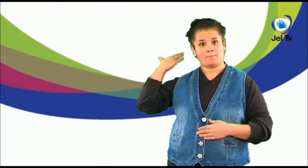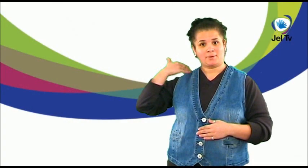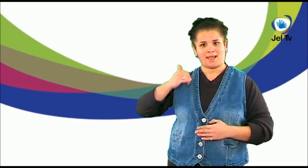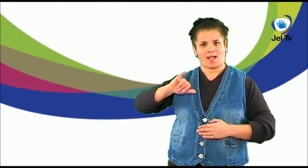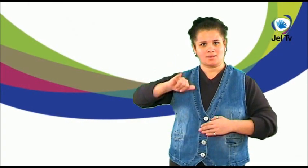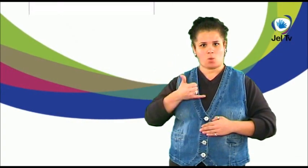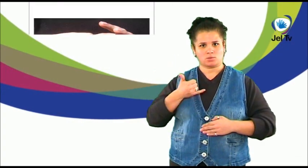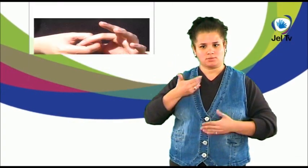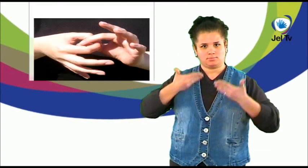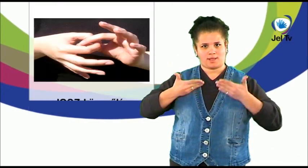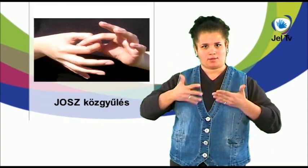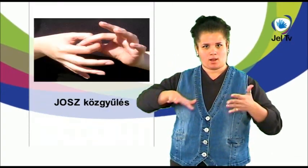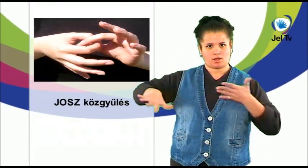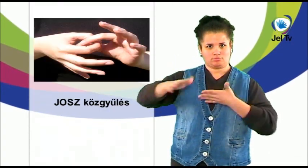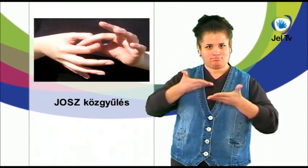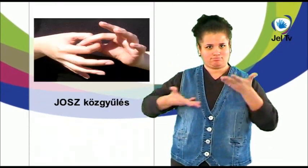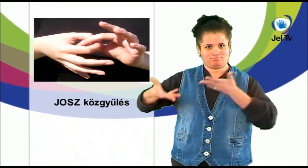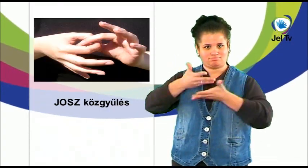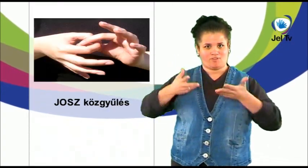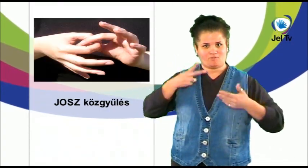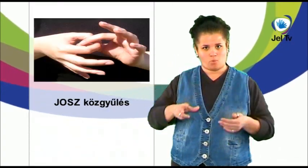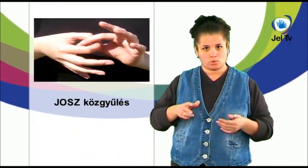Nemrégen JOSZ kőzgyűlés volt.